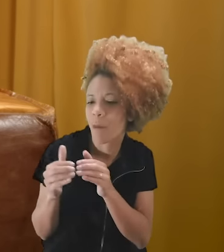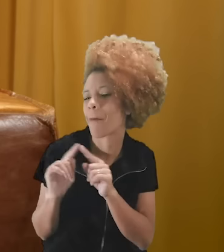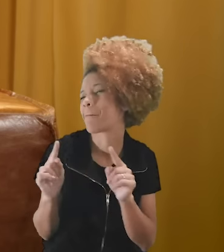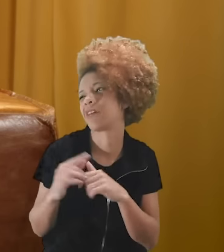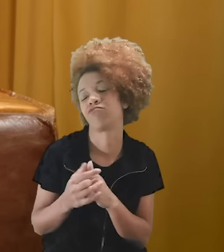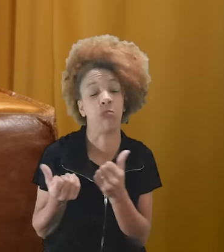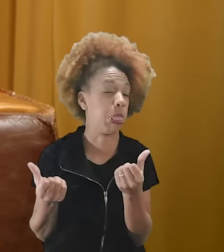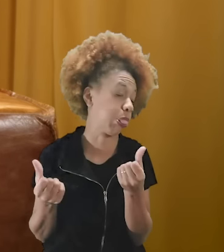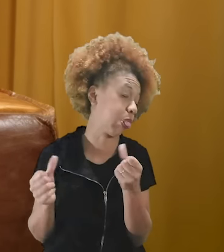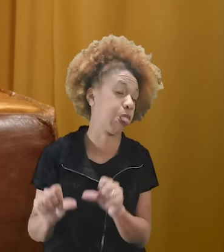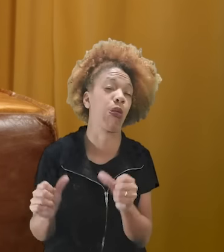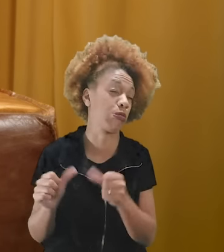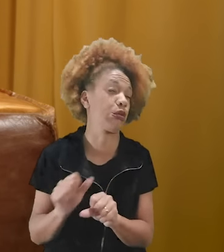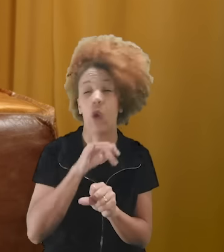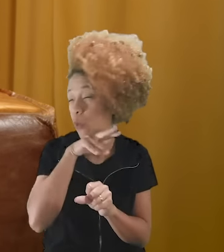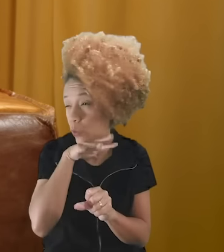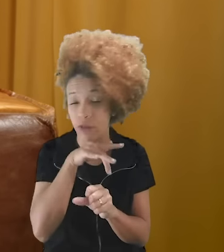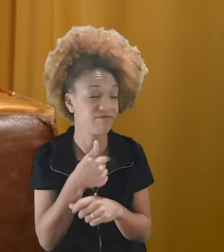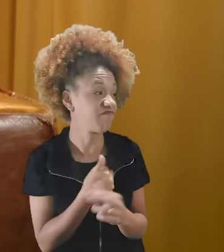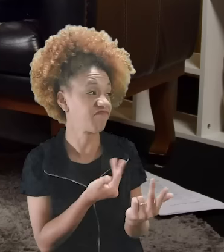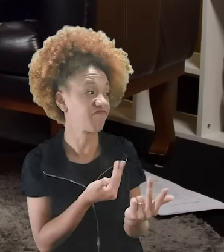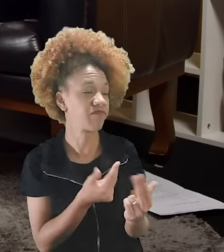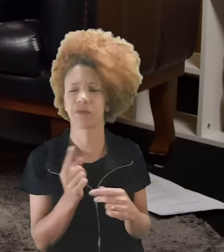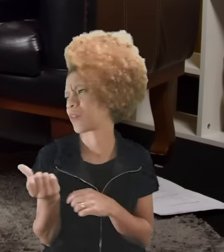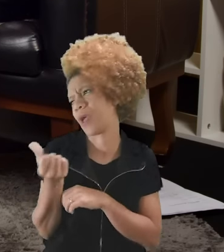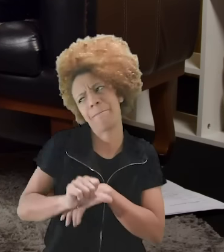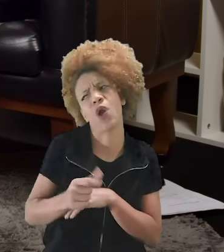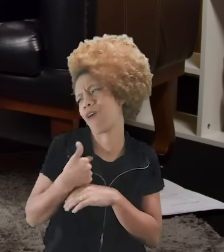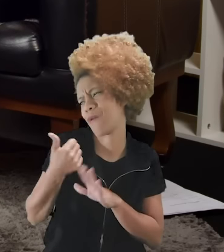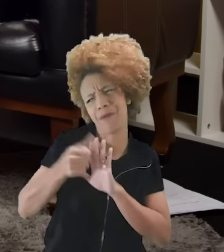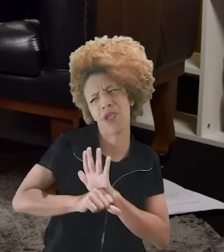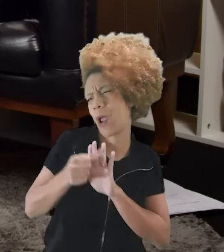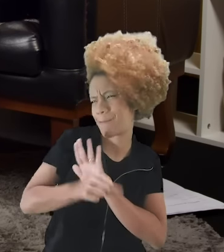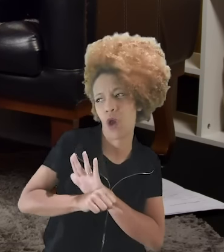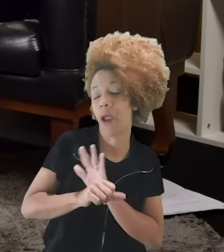lá mas eu era péssima sabe uma pessoa ruim eu era bem pior que você com certeza eu era e daí